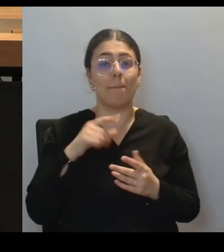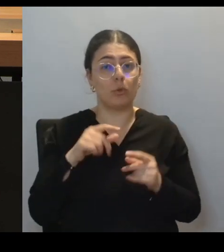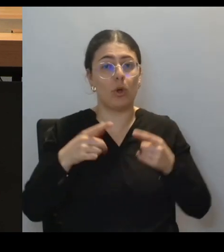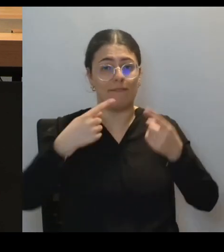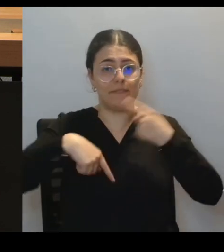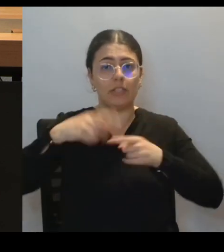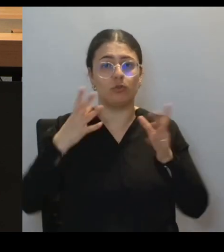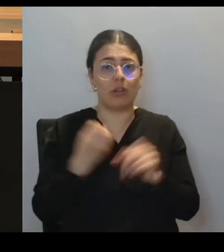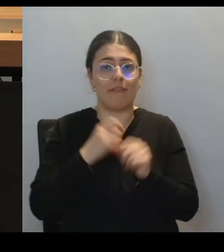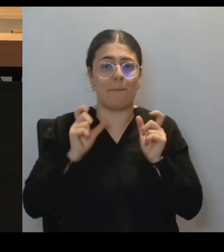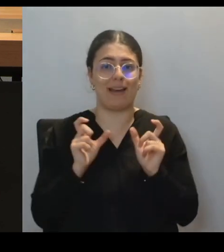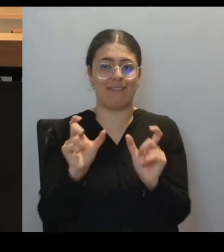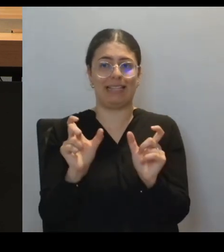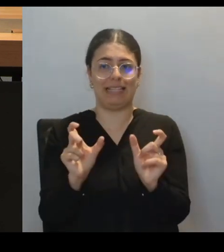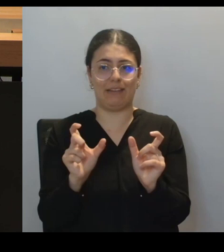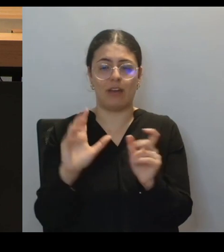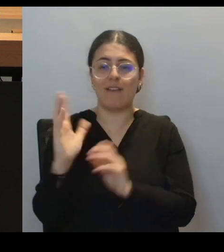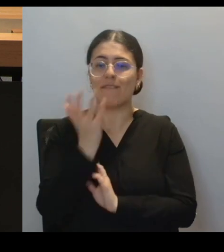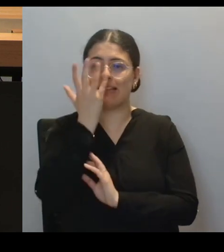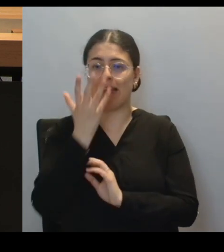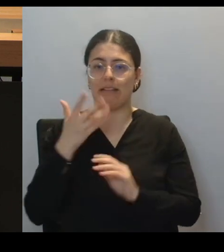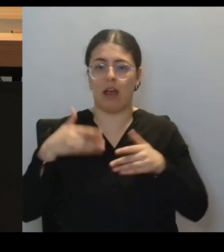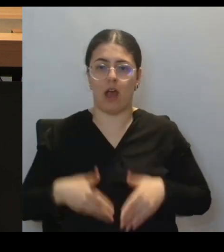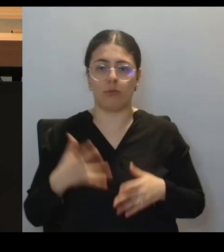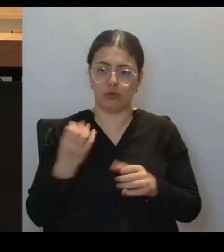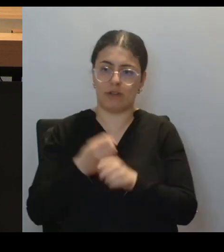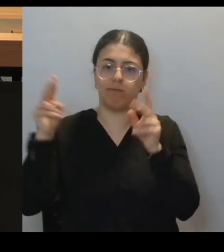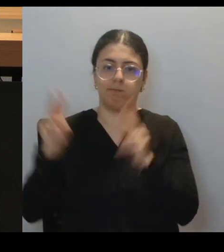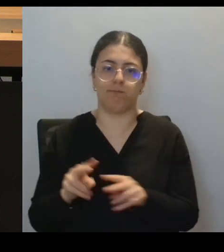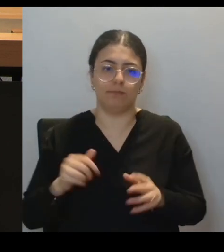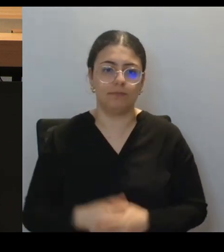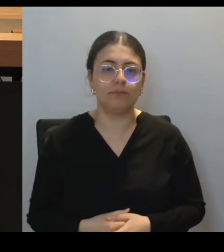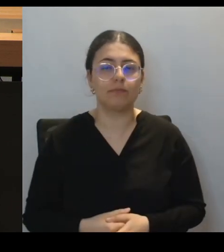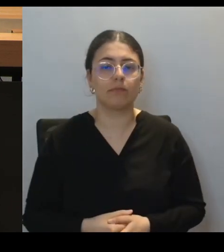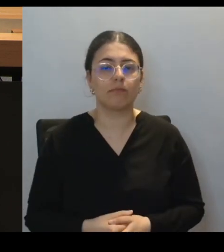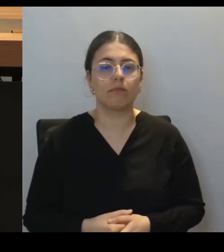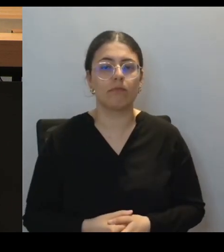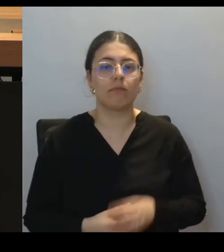Meine Damen und Herren, in erster Linie geht es um Prävention vor Ort. Und ganz konkret Wir brauchen keine